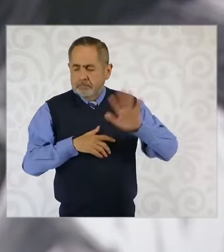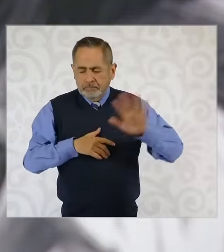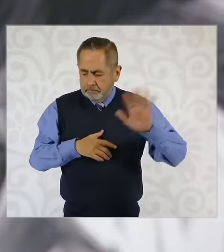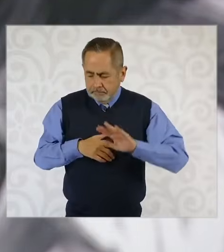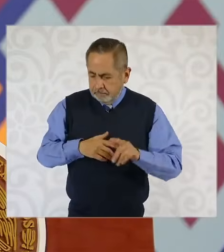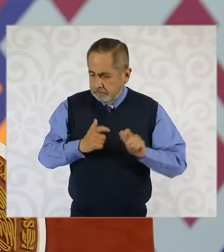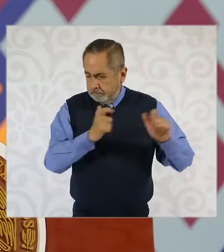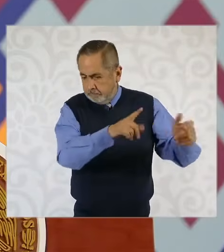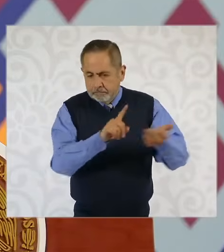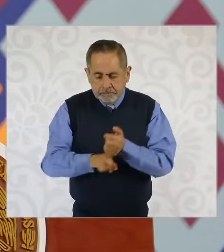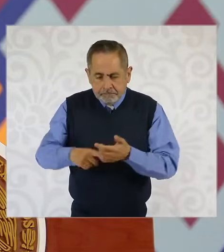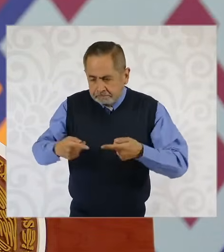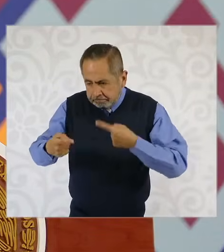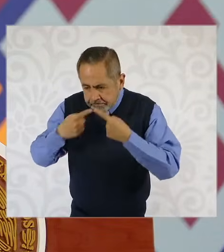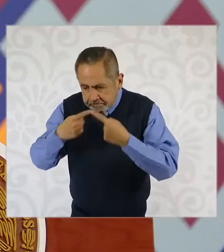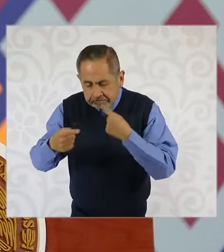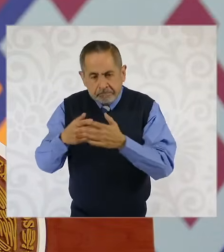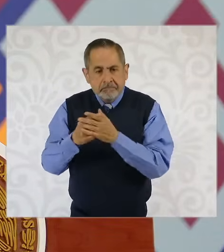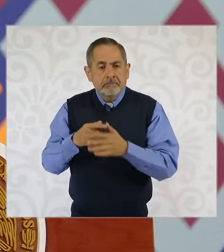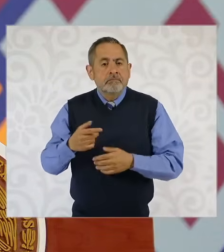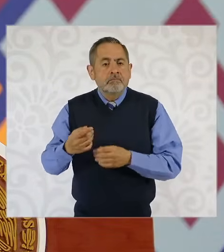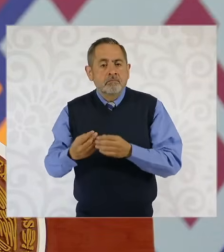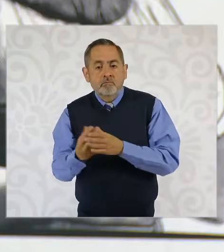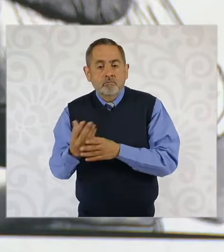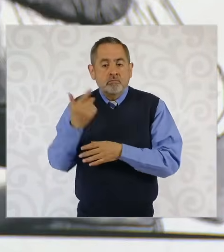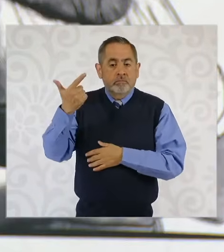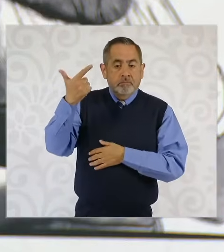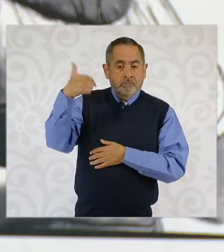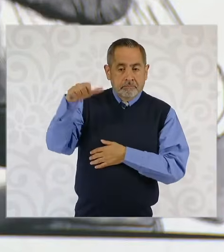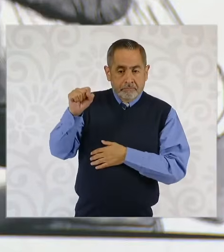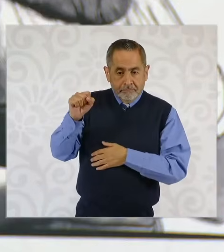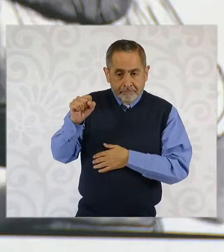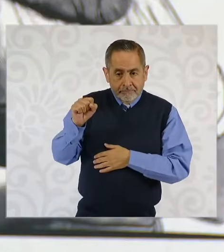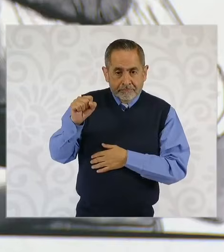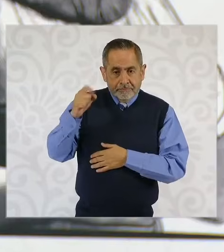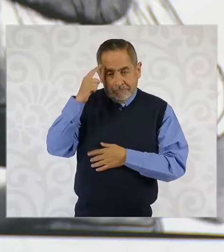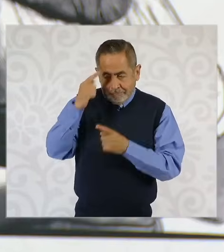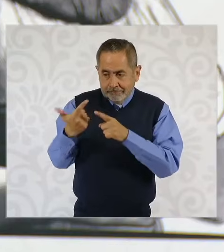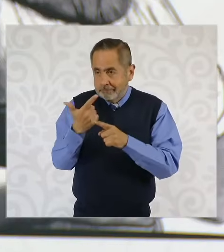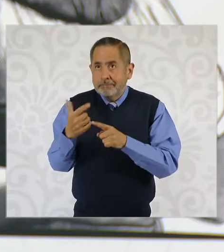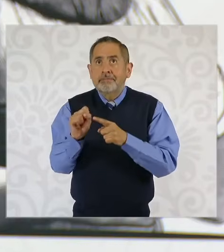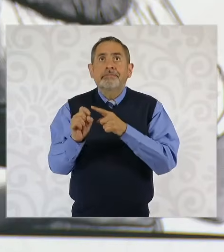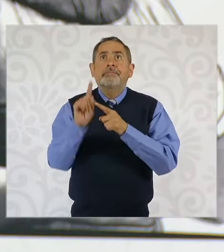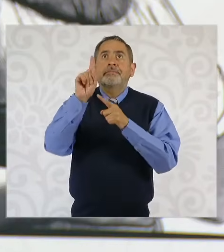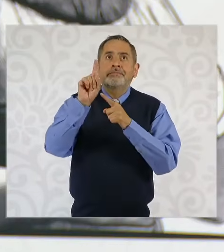en la atmósfera y que pueda ser utilizado o para inyectarlo a los pozos para producir más o para